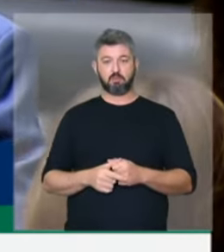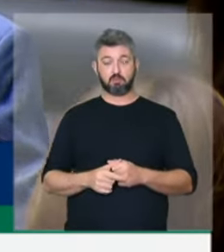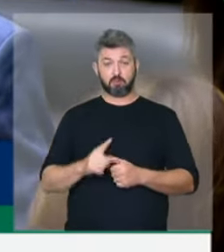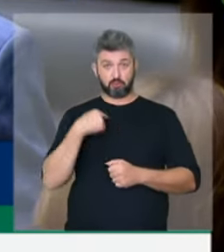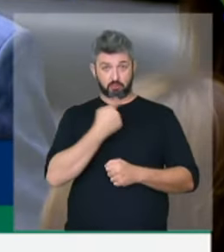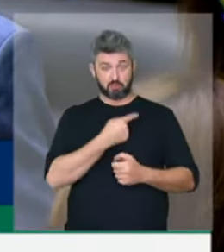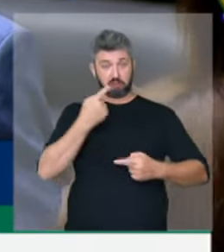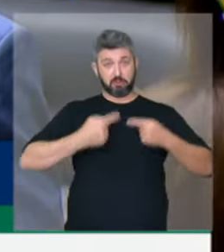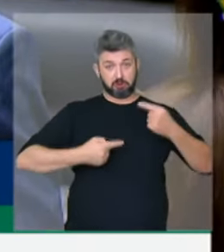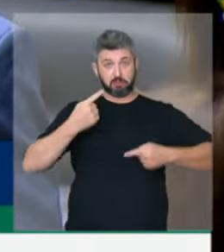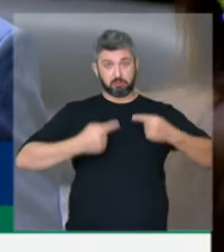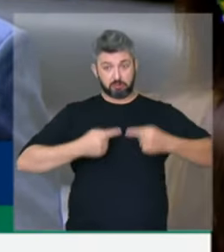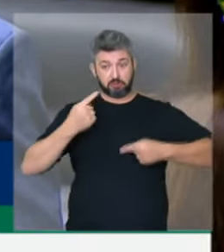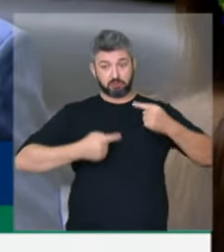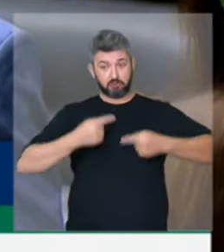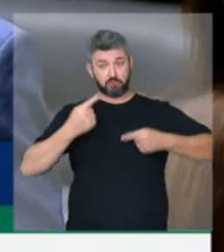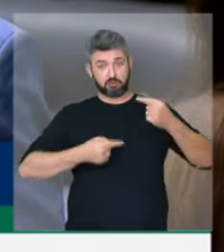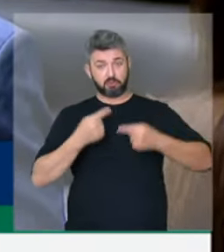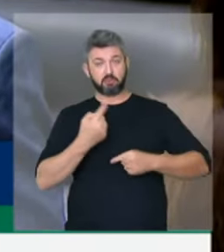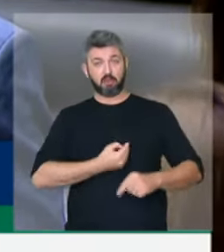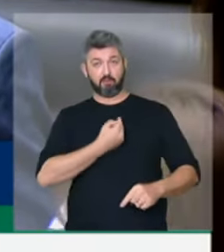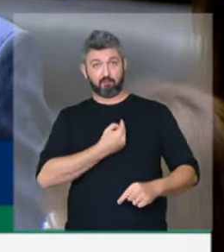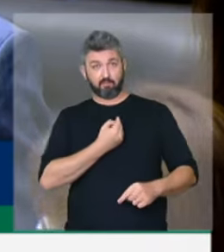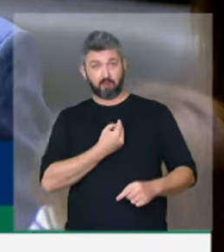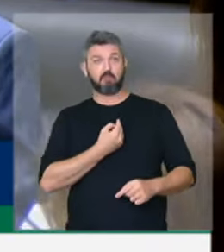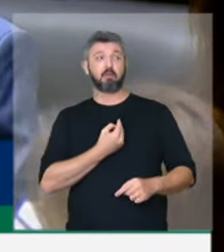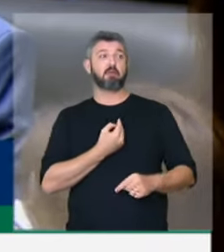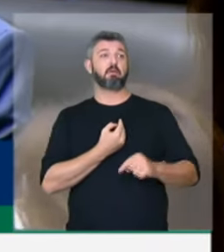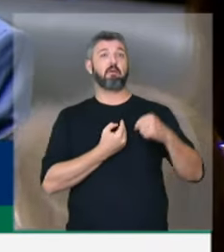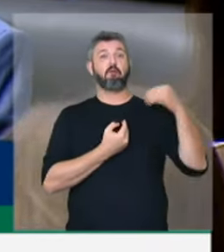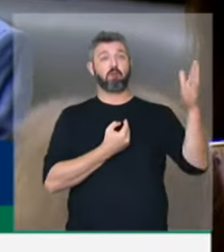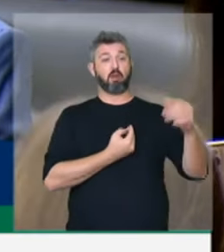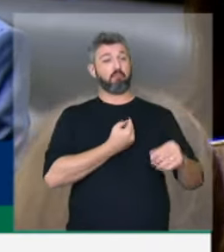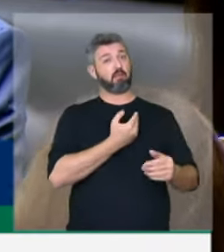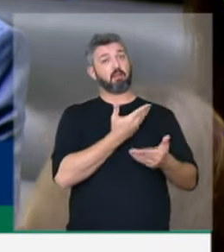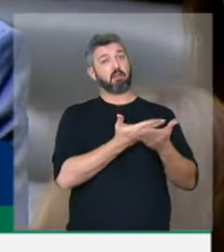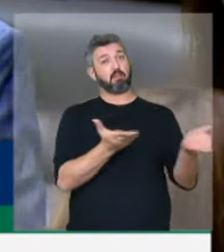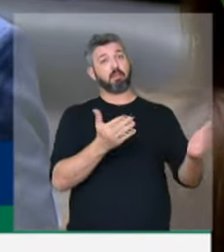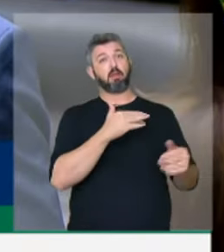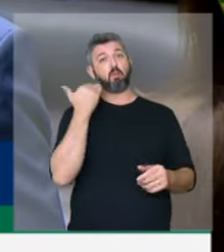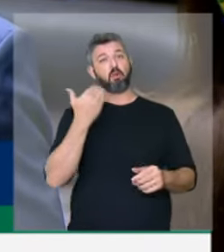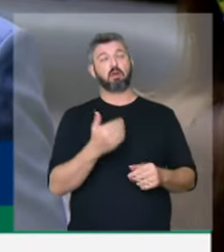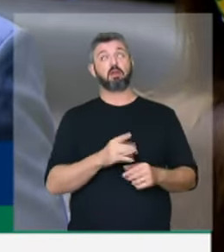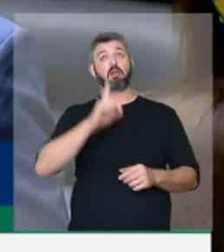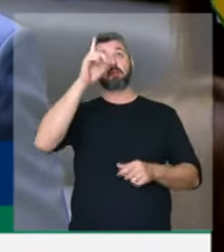PAÍS. MUITO OBRIGADO E QUE DEUS ABENÇOE A TODOS NÓS. -- [PRESIDENTE]: OBRIGADO, DEPUTADO HIRAN. COM